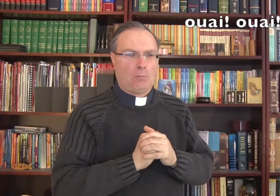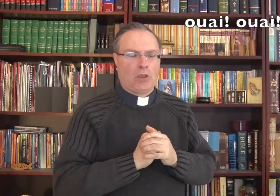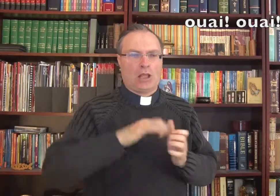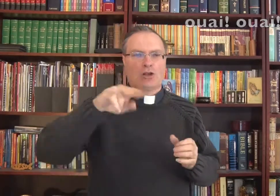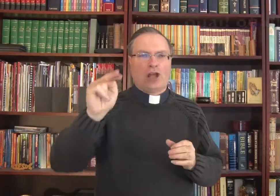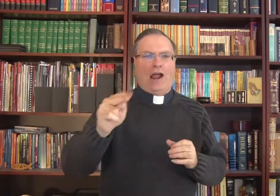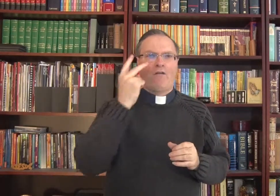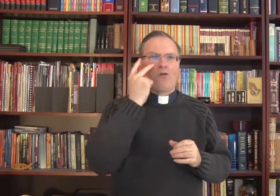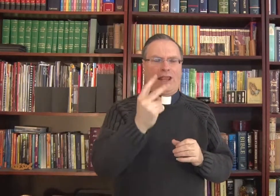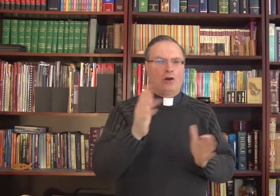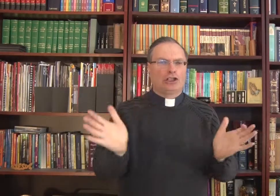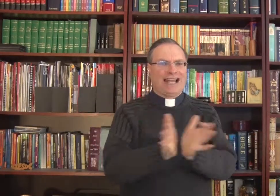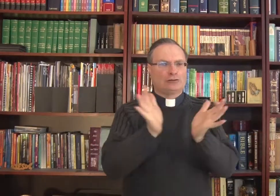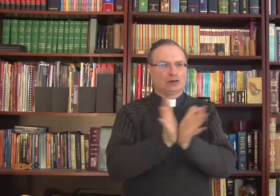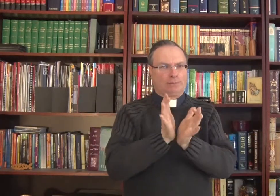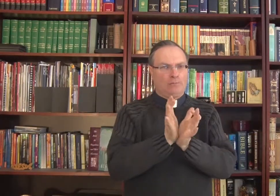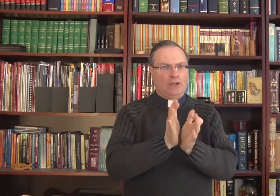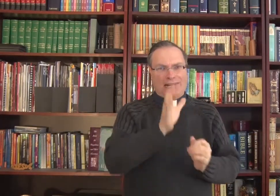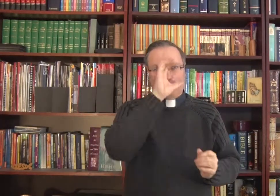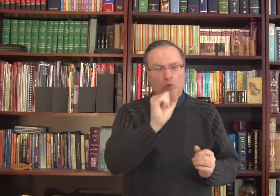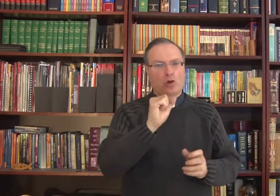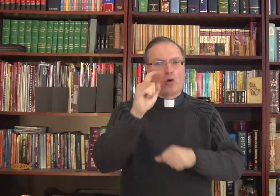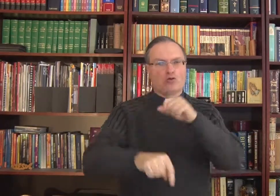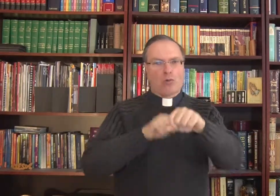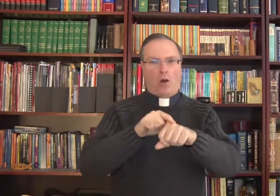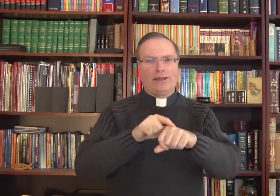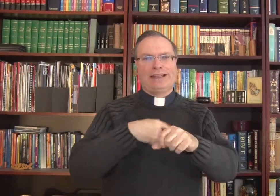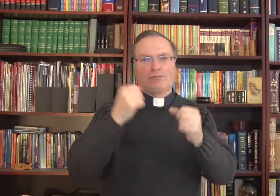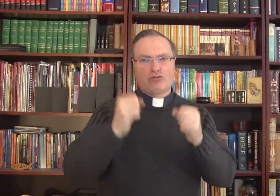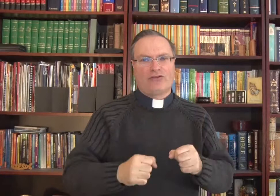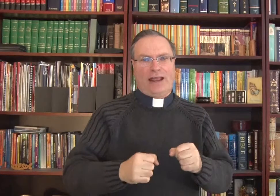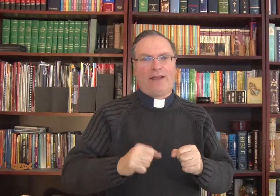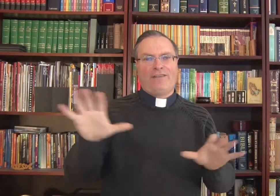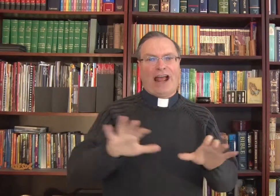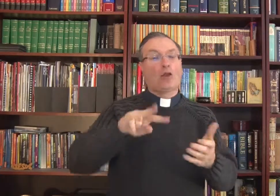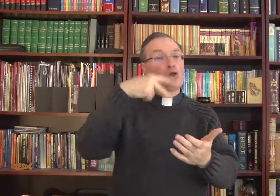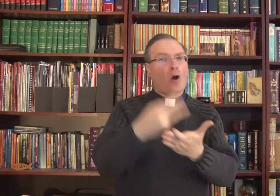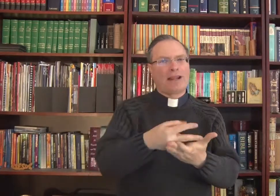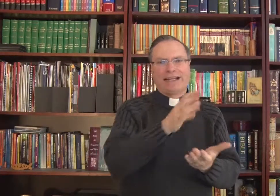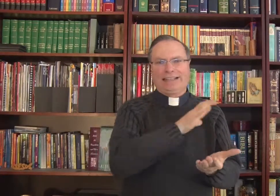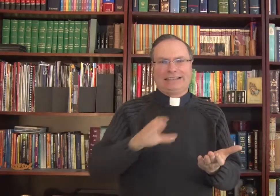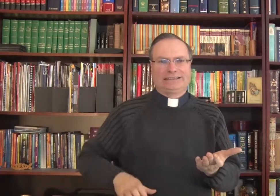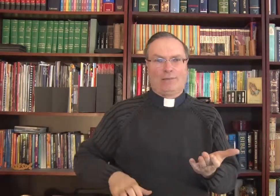Jean voyait le danger de la séduction du monde qui pouvait faire tomber les chrétiens